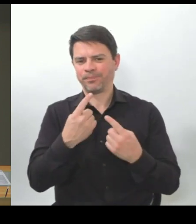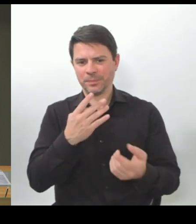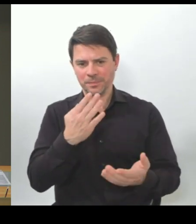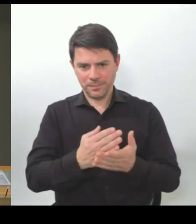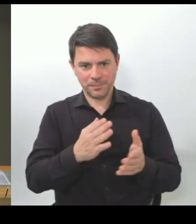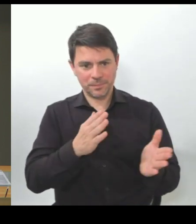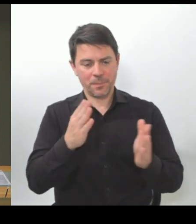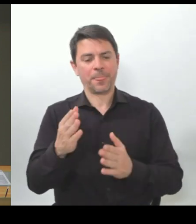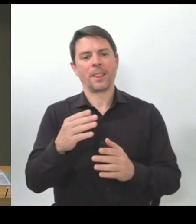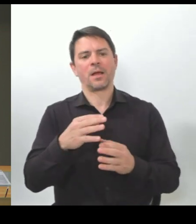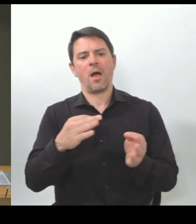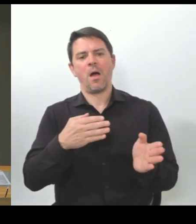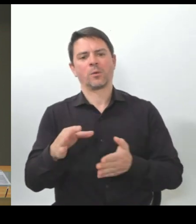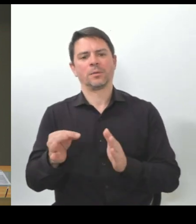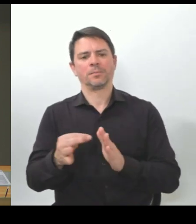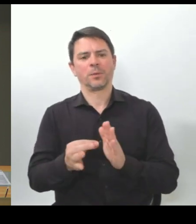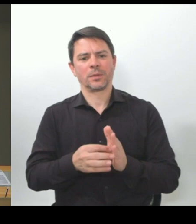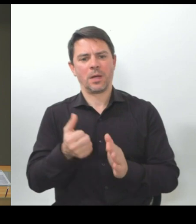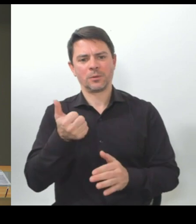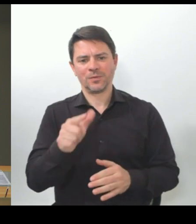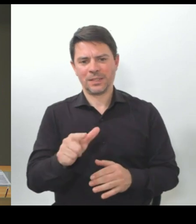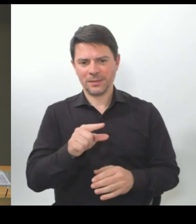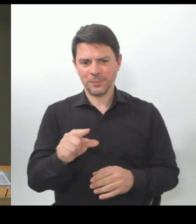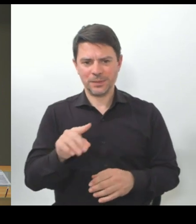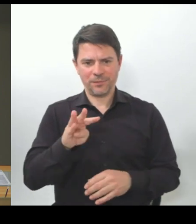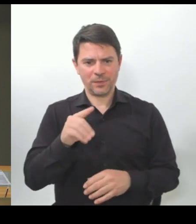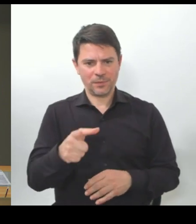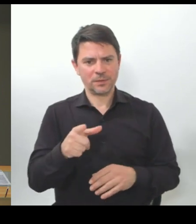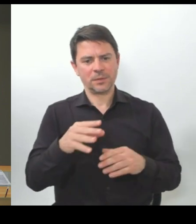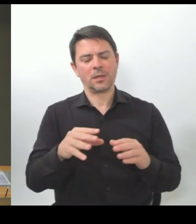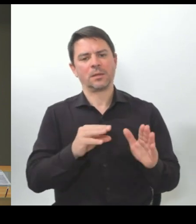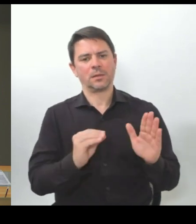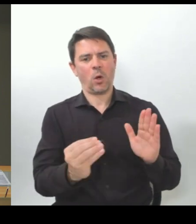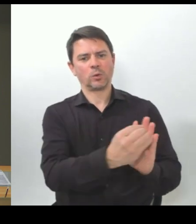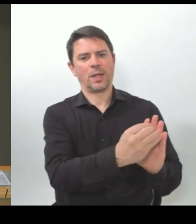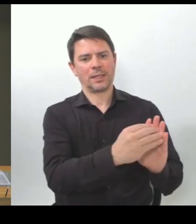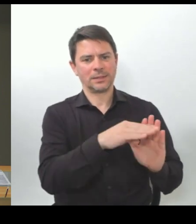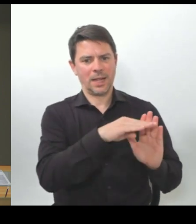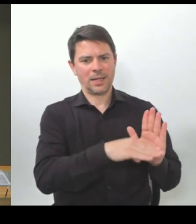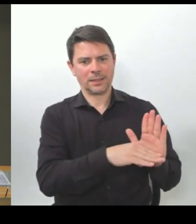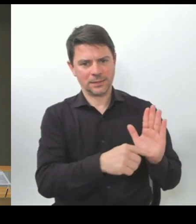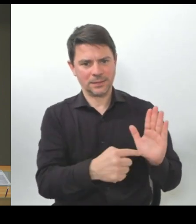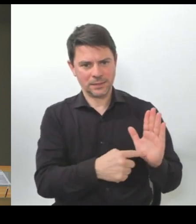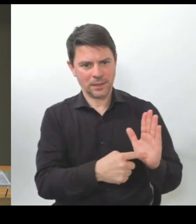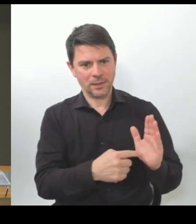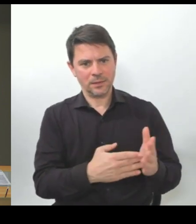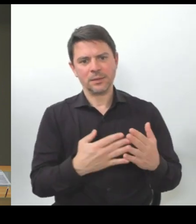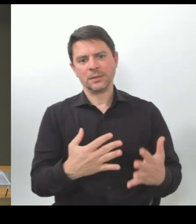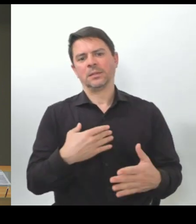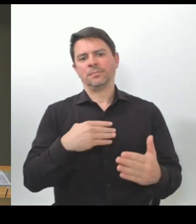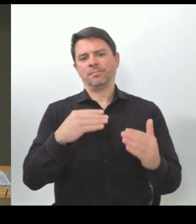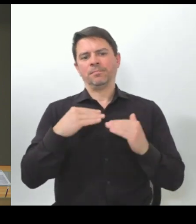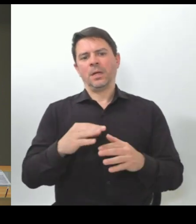Spezialisierte Zuweisung bei der Staatsanwaltschaft Berlin für Straftaten gegen die betriebliche Mitbestimmung nach